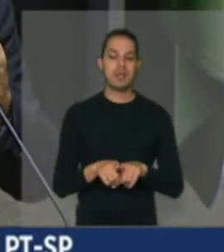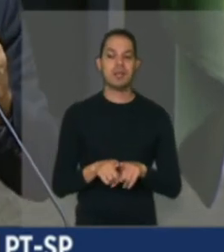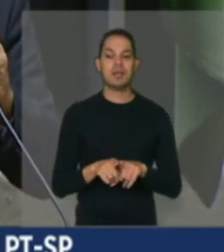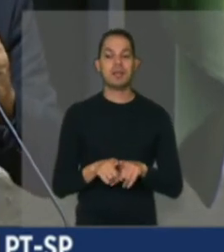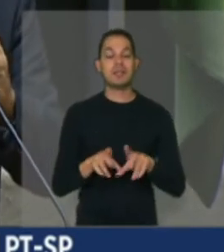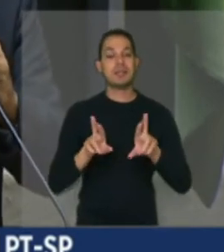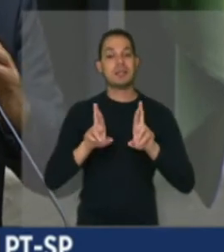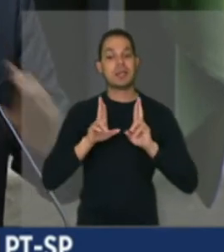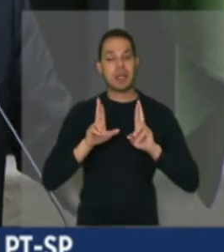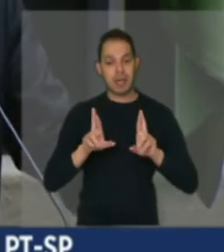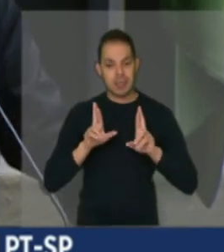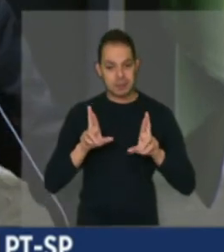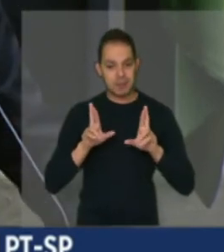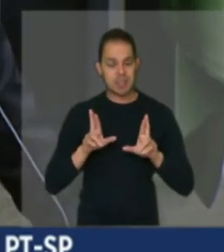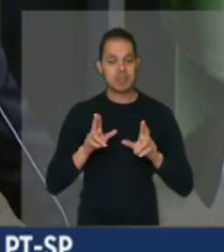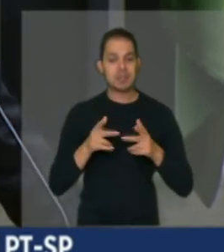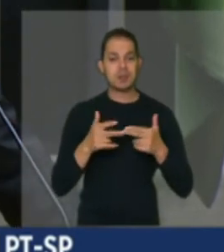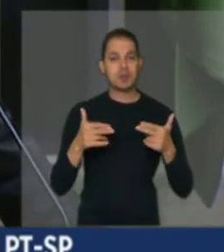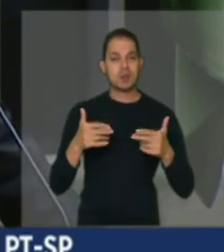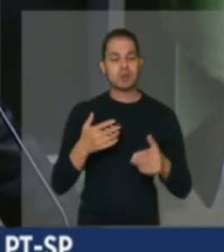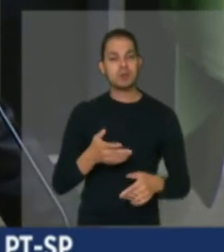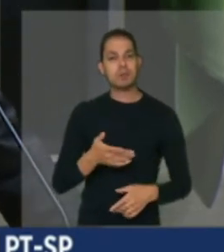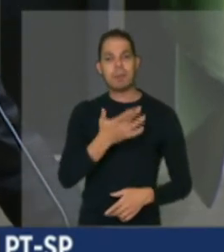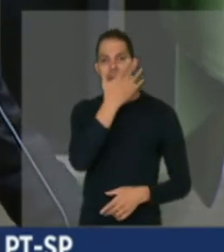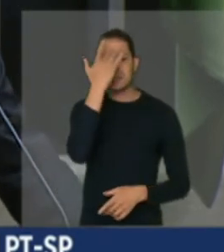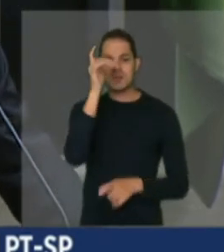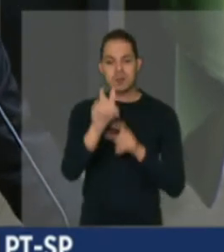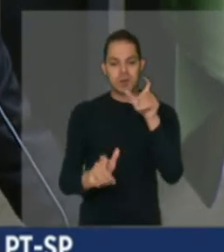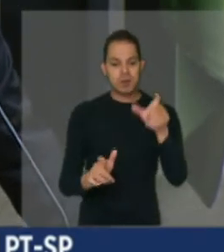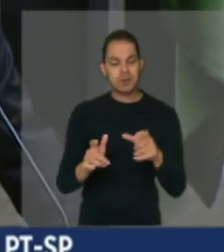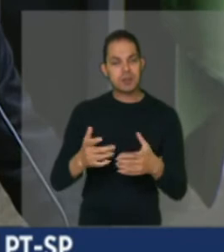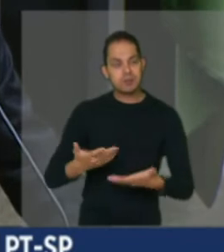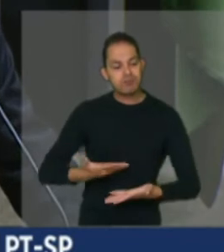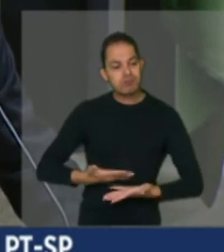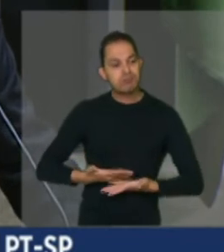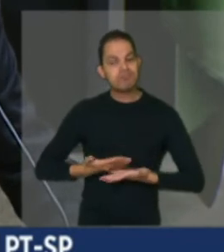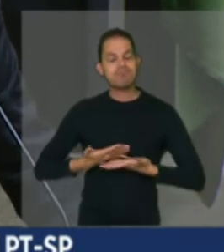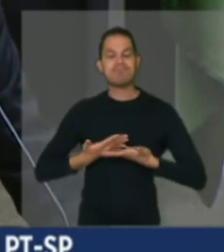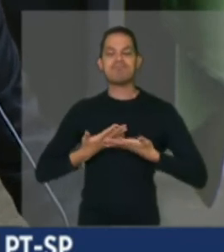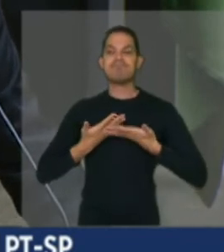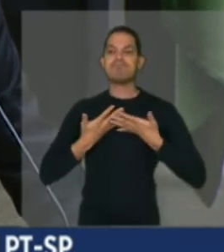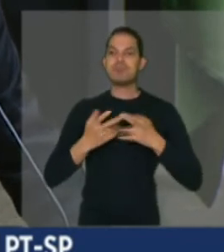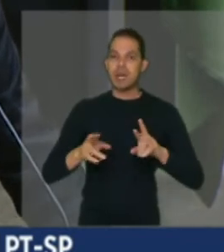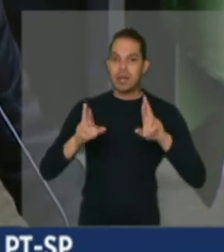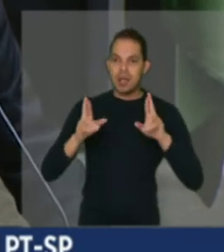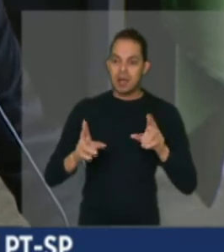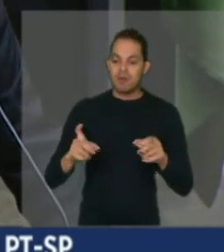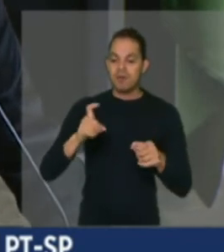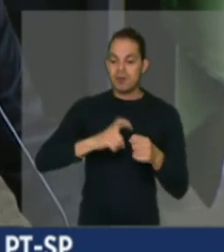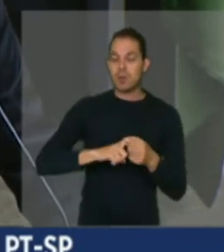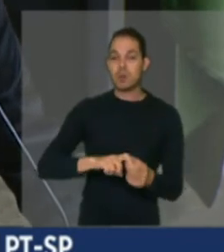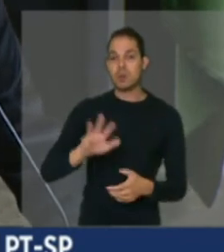SE ACENDE NO CORAÇÃO DE TODO O POVO BRASILEIRO DA VOLTA DE LUIZ INÁCIO LULA DA SILVA. [SOA A CAMPAINHA] VENDO ISSO O